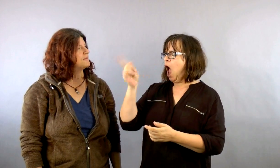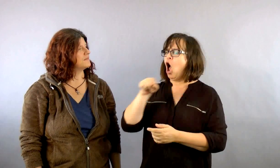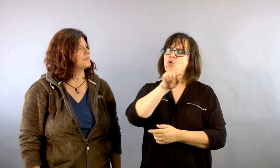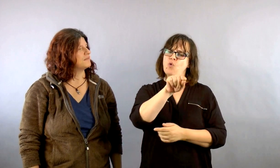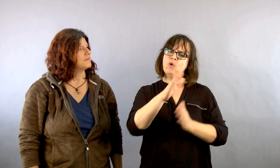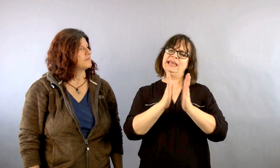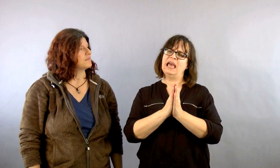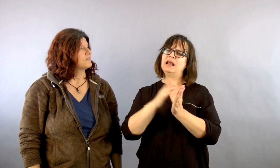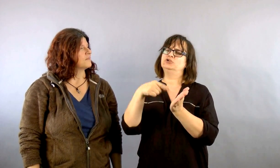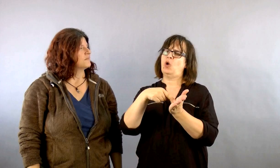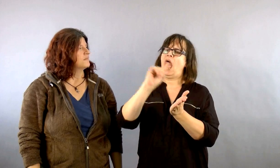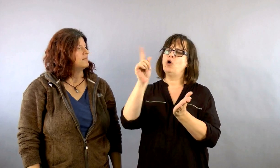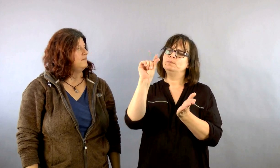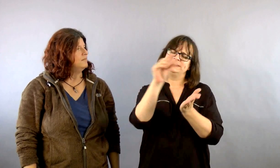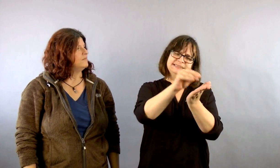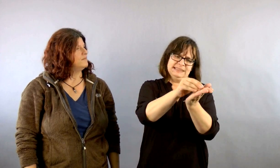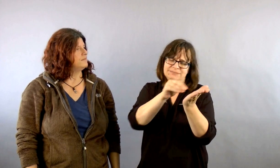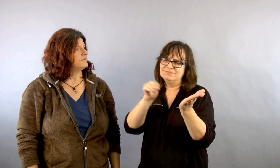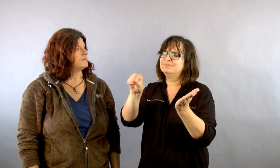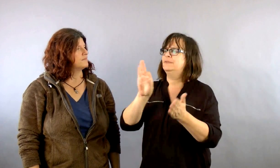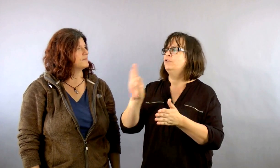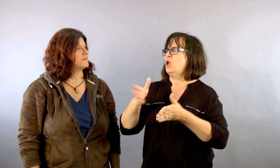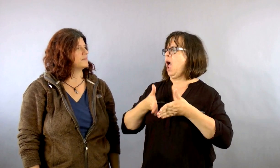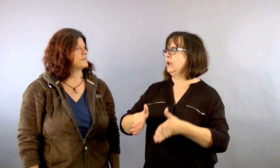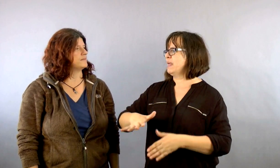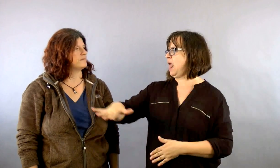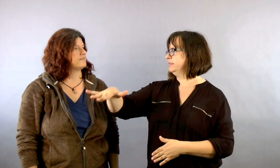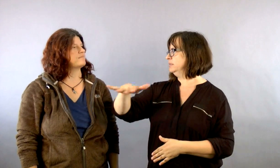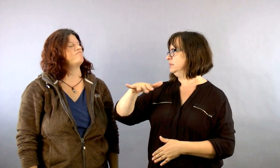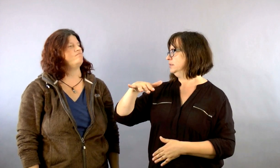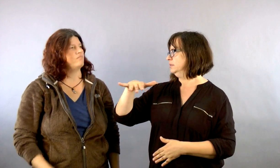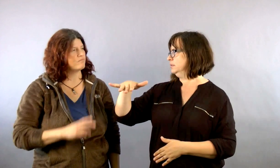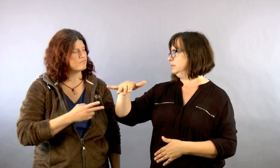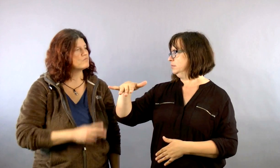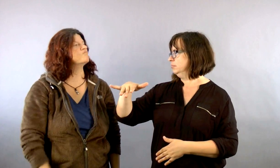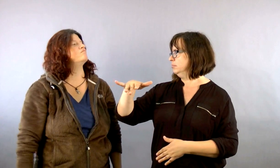Und ein Teil der Kirchensteuer ist für arme Länder,